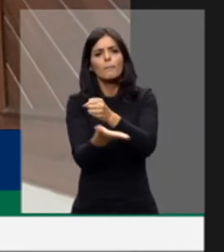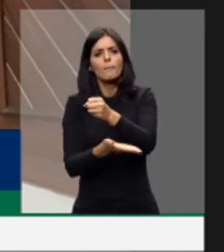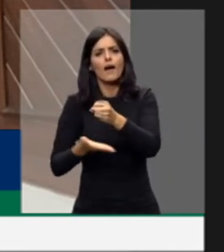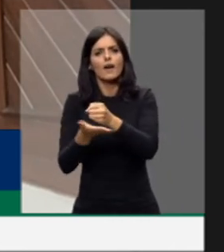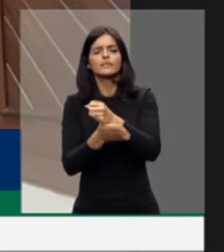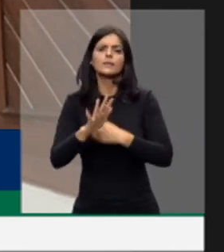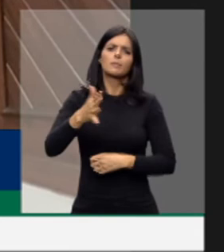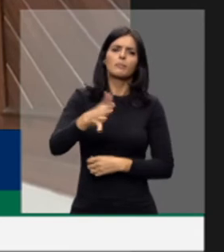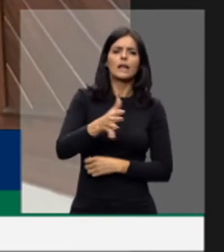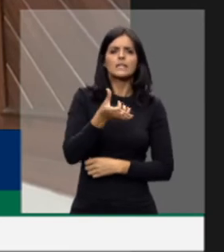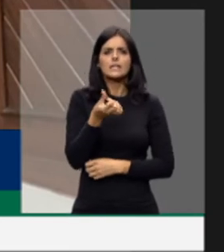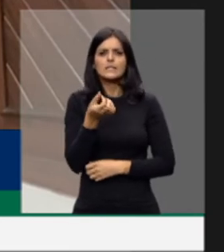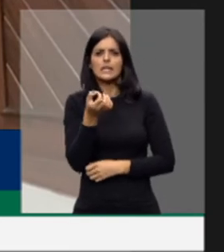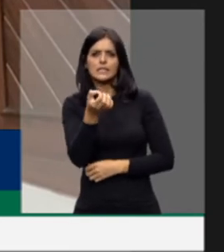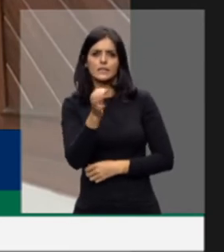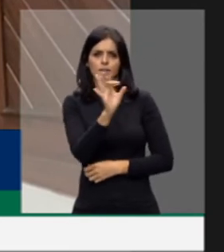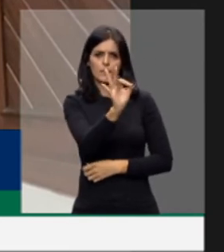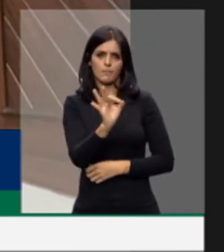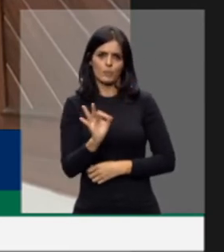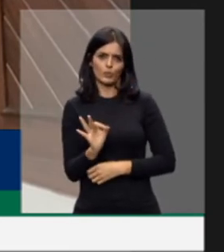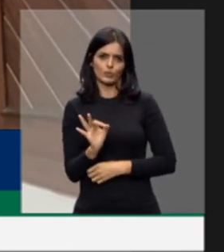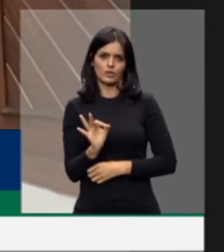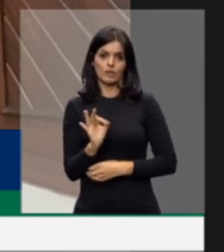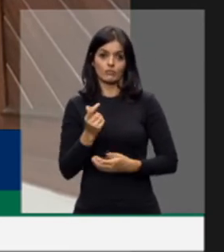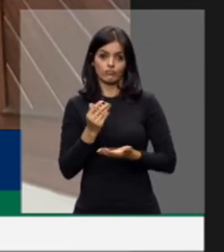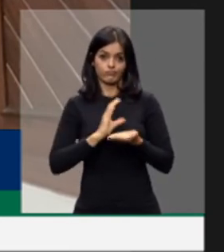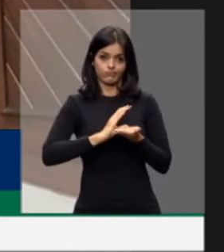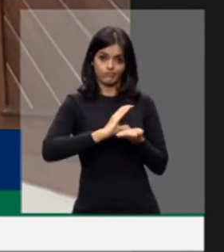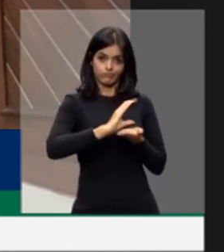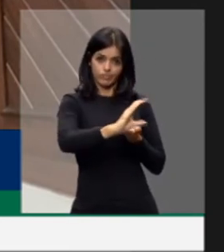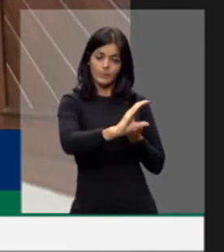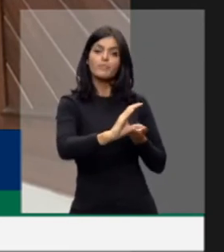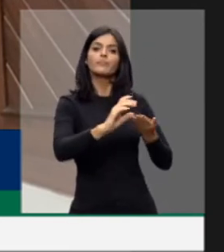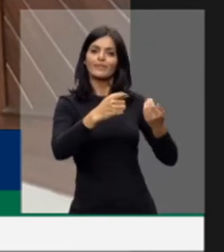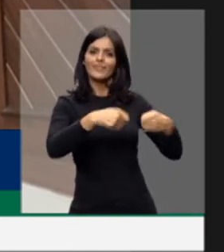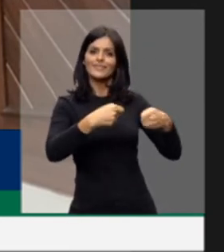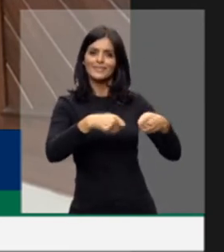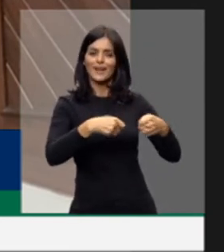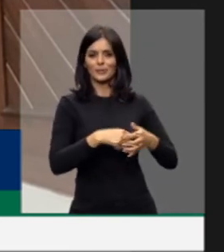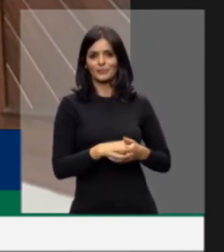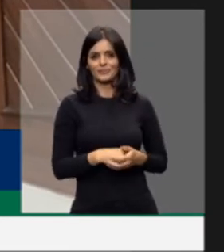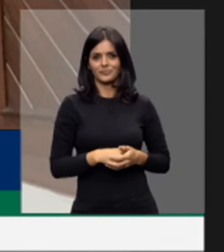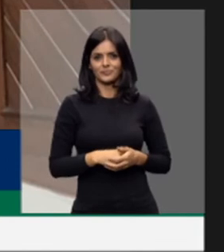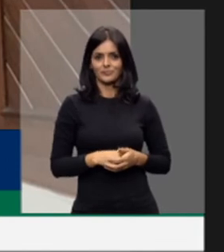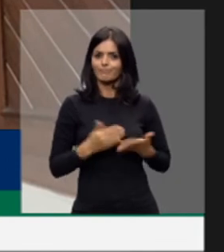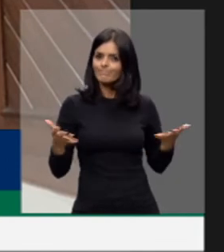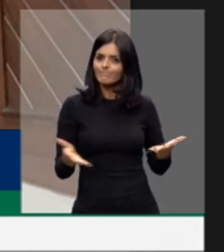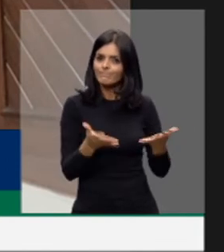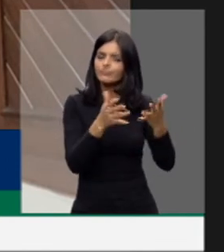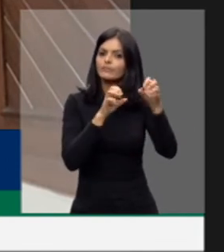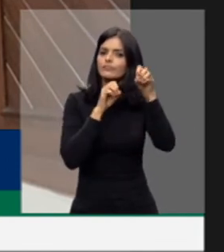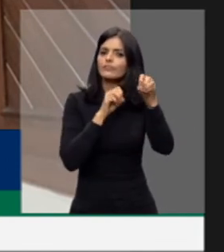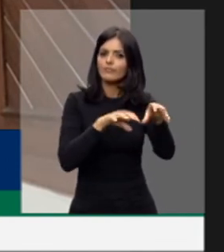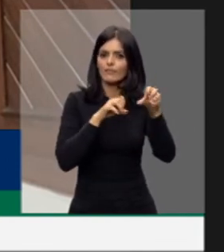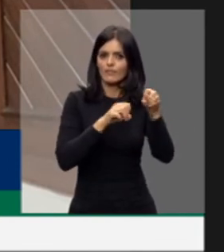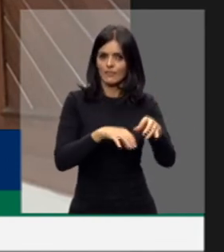BÁSICA PÚBLICA BRASILEIRA. ELE É RESPONSÁVEL PELO FINANCIAMENTO DE APROXIMADAMENTE 60% DOS RECURSOS NECESSÁRIOS PARA O